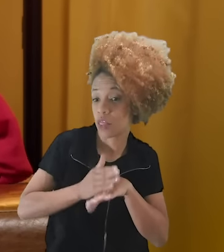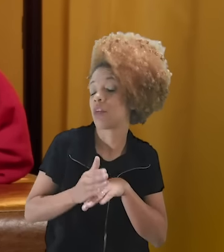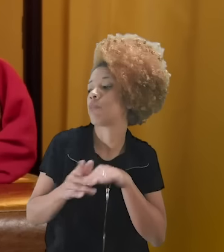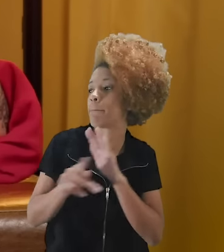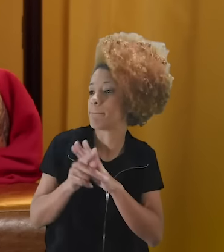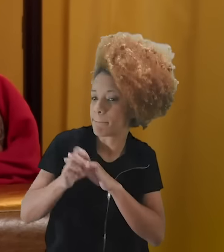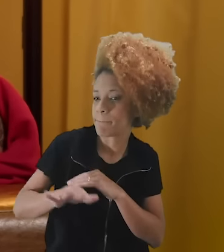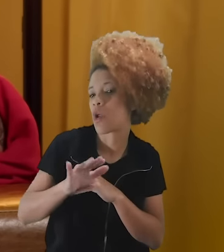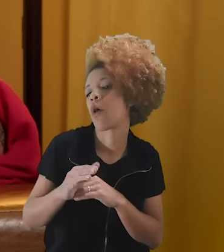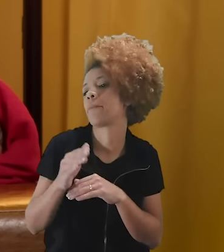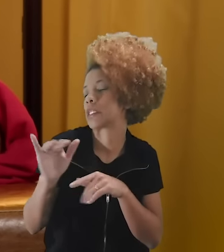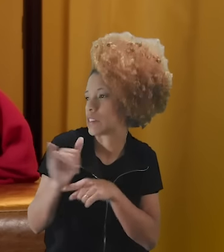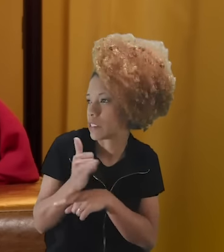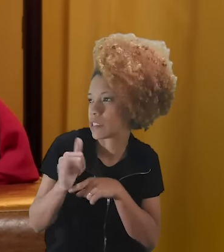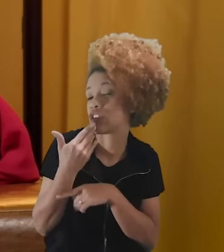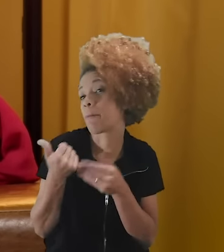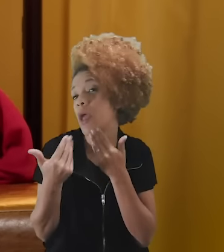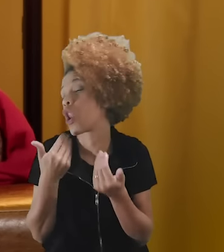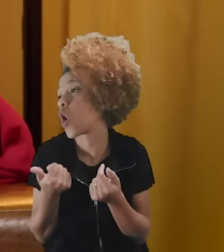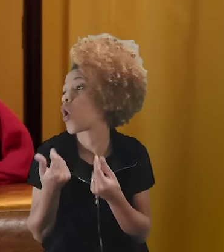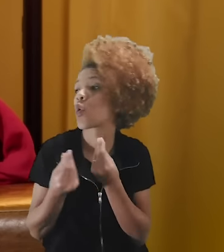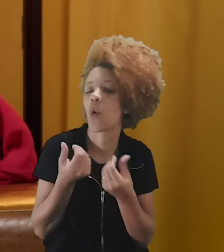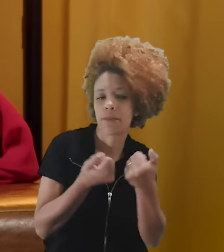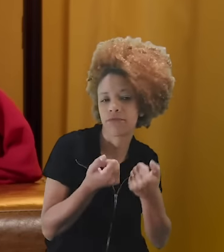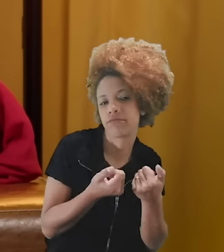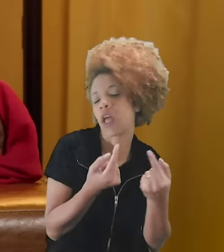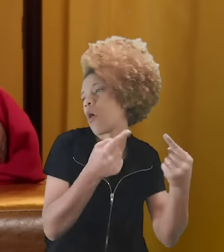da da própria equipe quem vai trazer a estratégia que é melhor ou não para jogar contra determinado